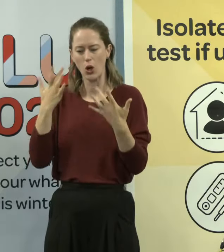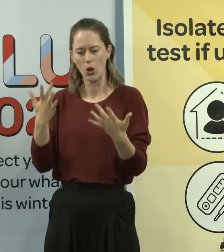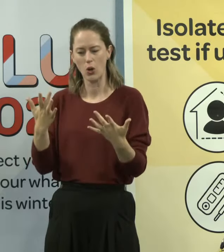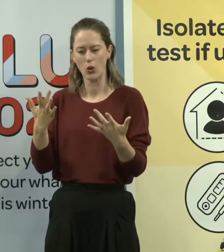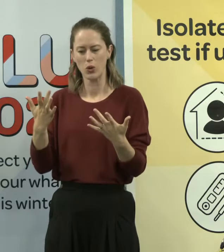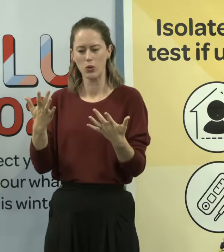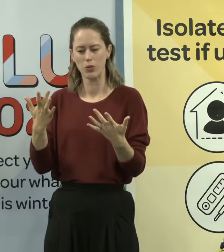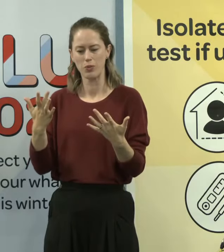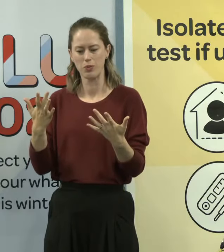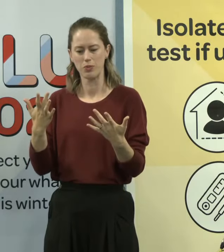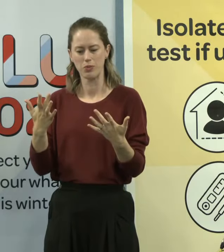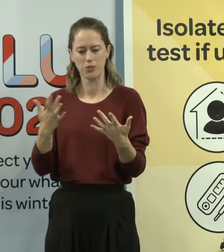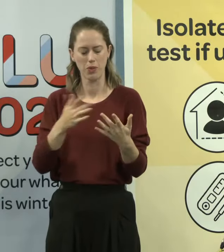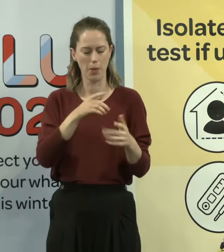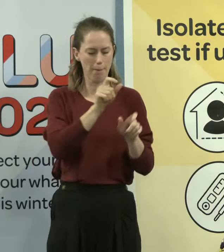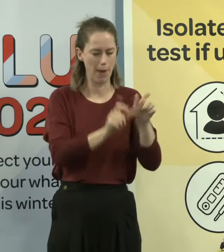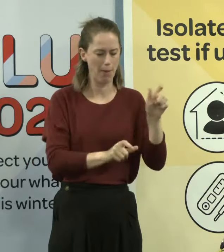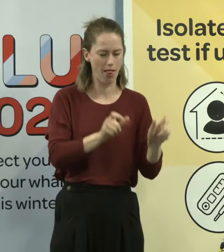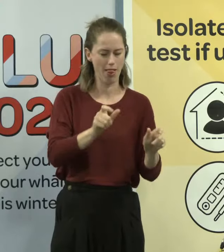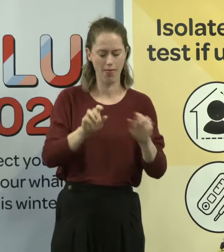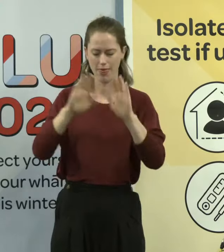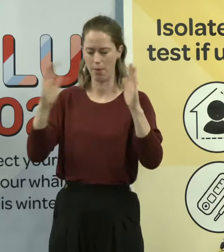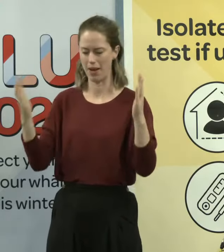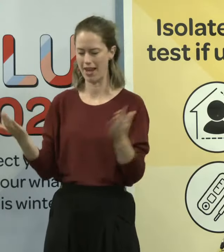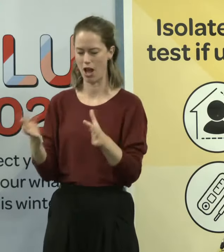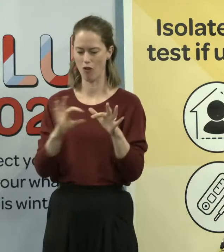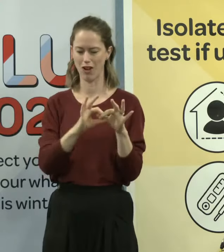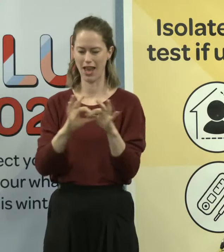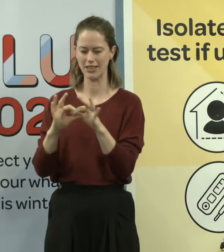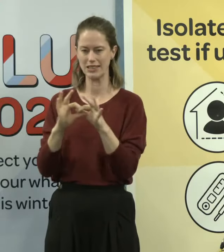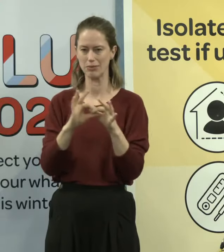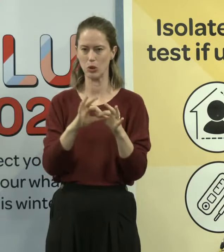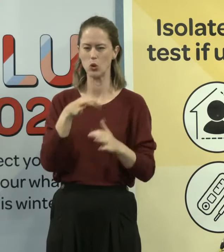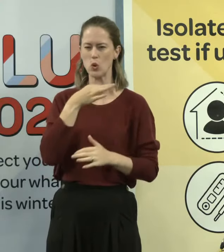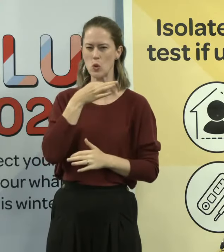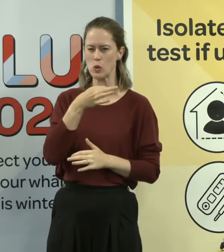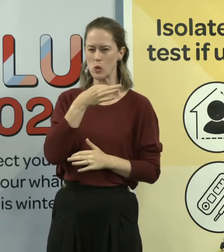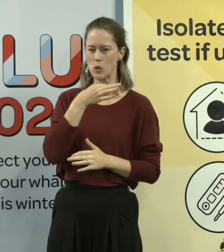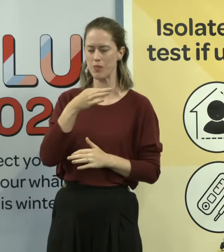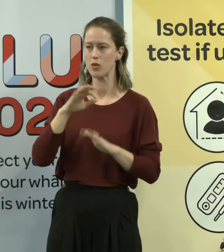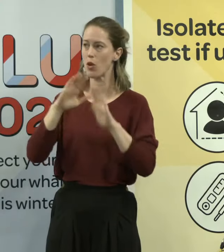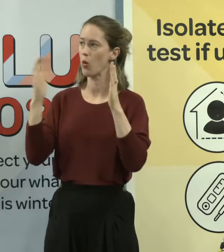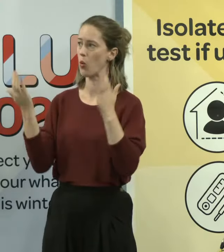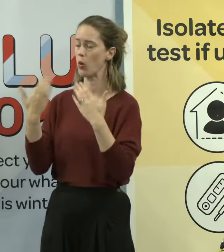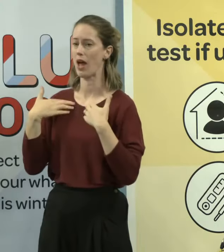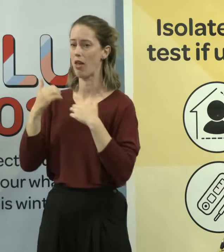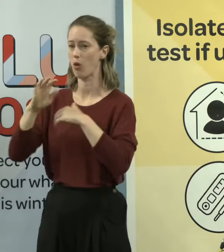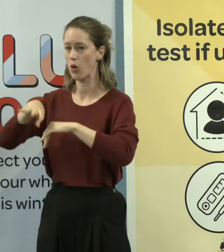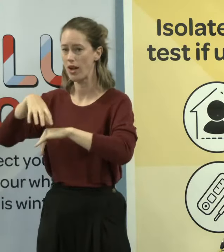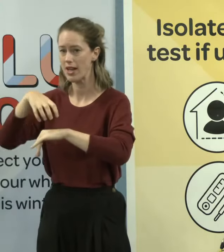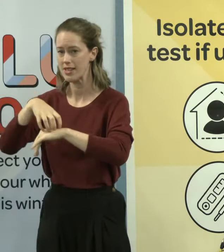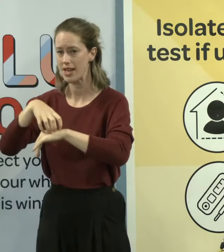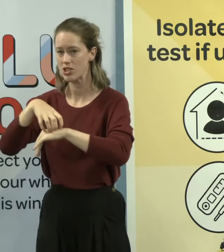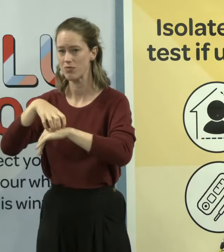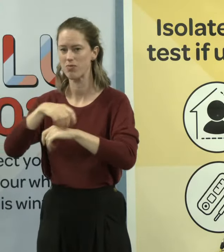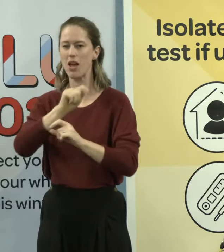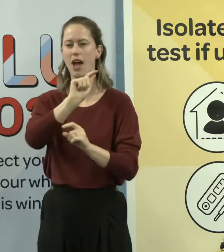ratou mahi. Kei te mohio tatou katoa, kei te mau tonu te mate